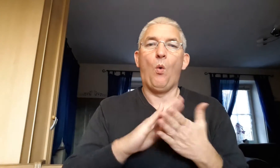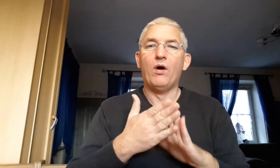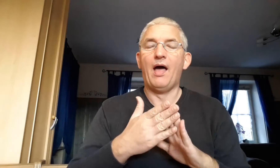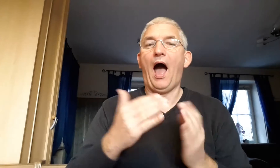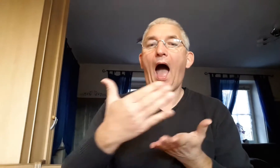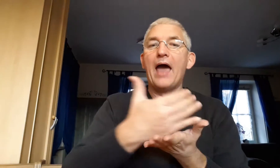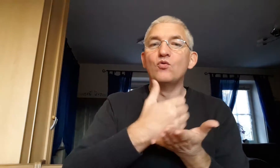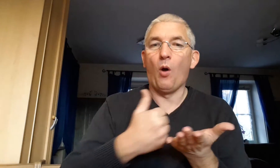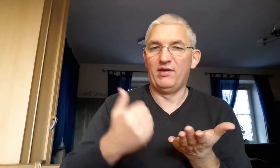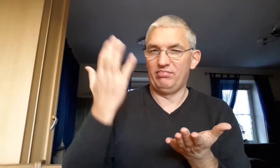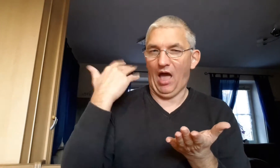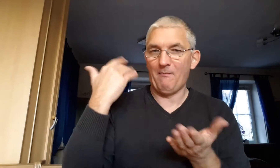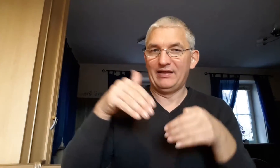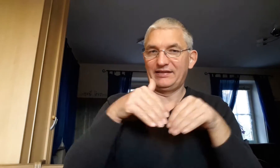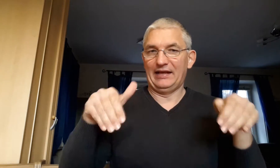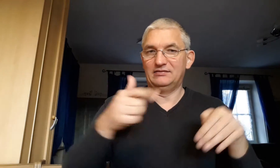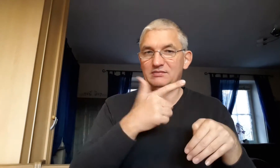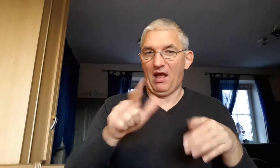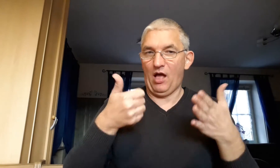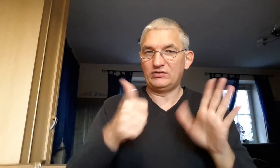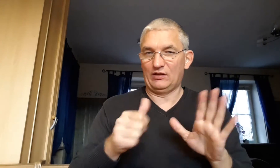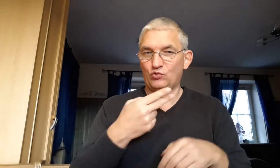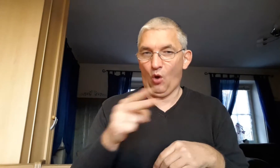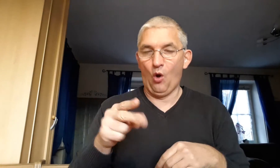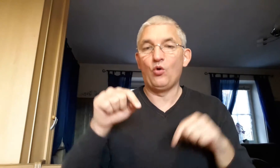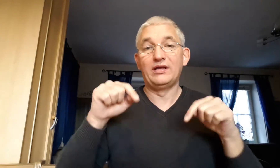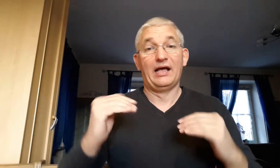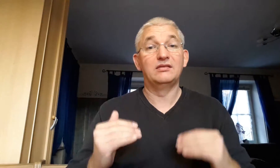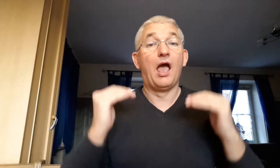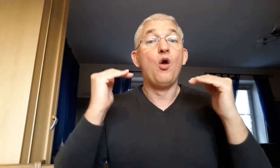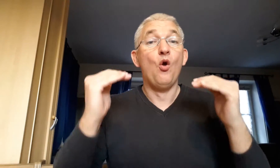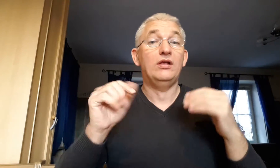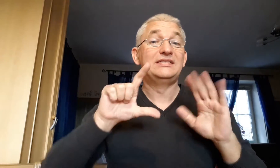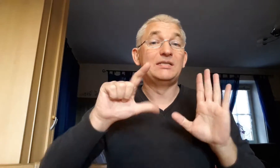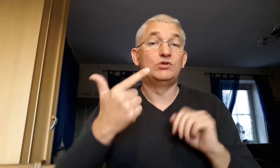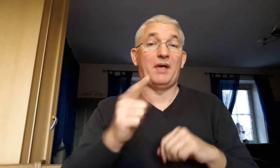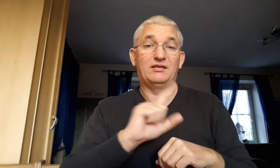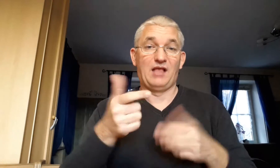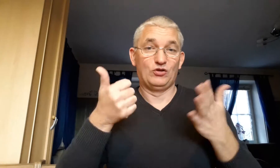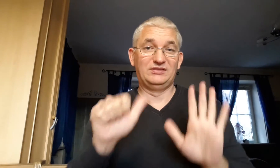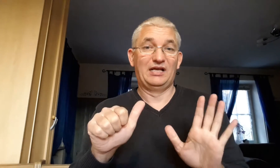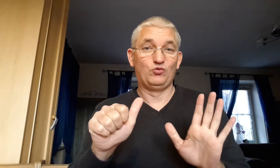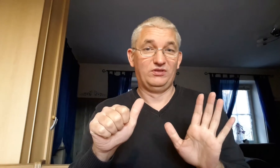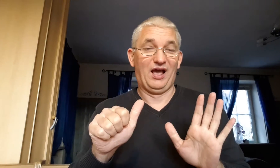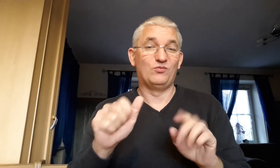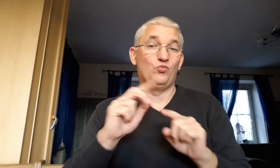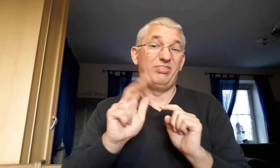Oder die Einkommensgrenze: Damals lag sie bei 2.600 Euro. Nun wird sie auf 27.600 Euro erhöht.